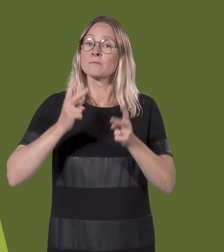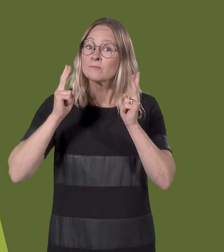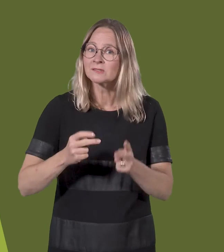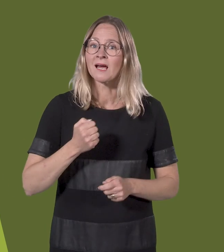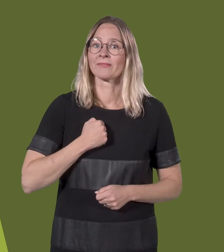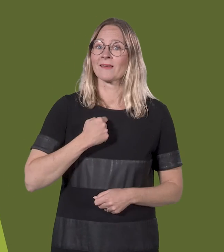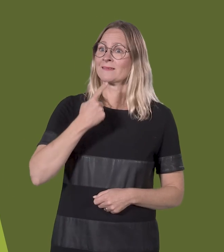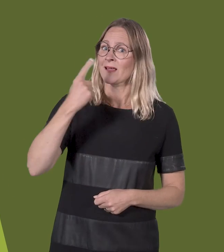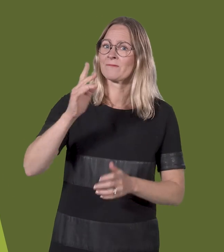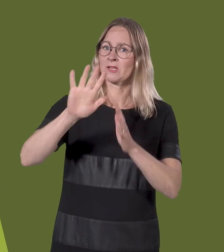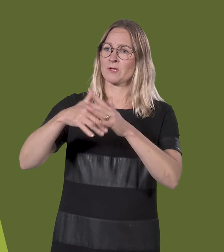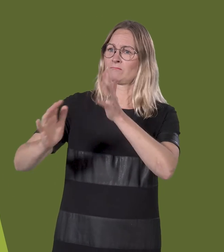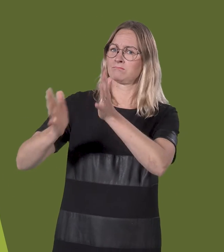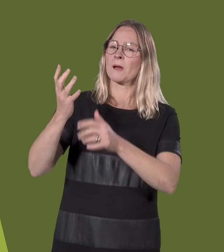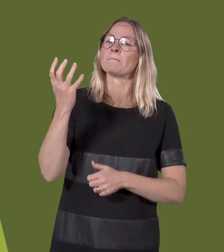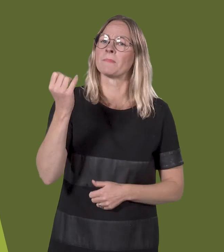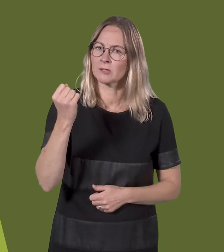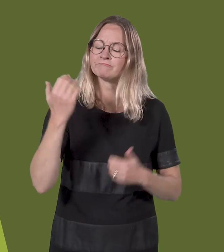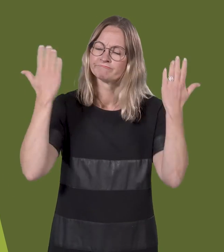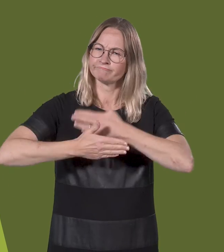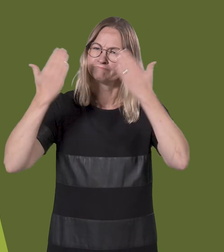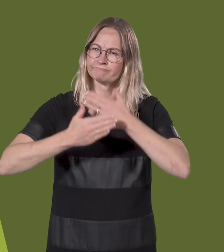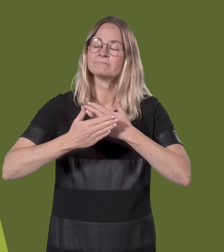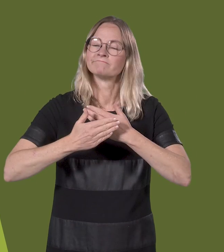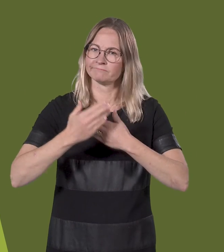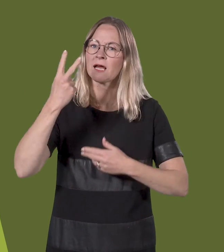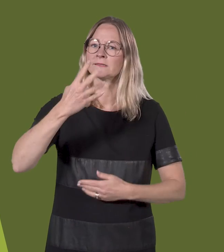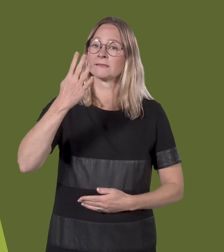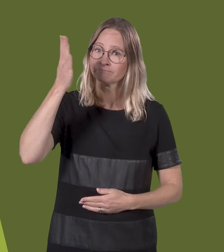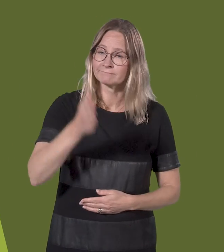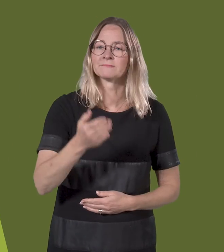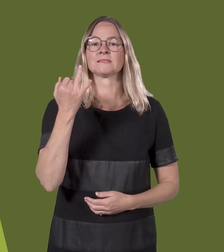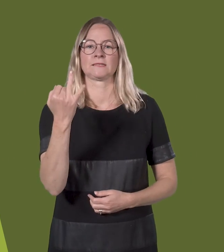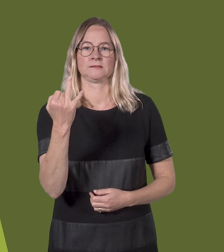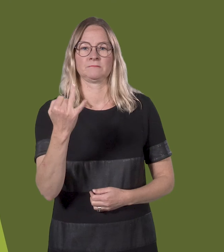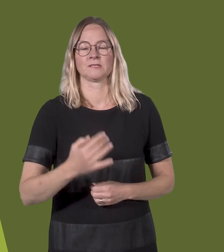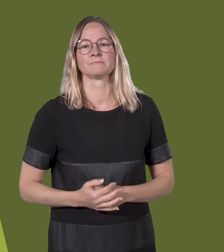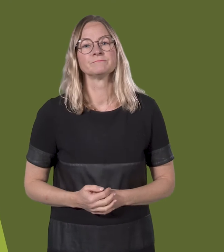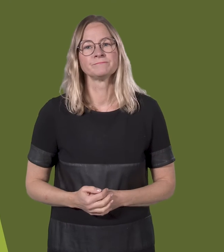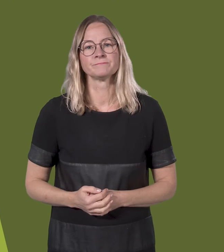ja hätäilmoituksen teko viittoma- kielellä mahdollista 24/7.